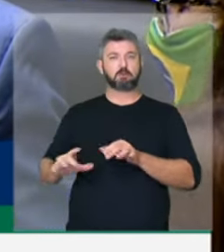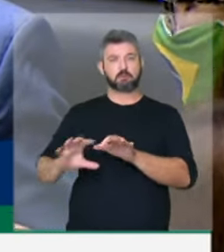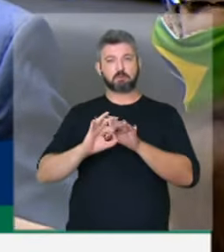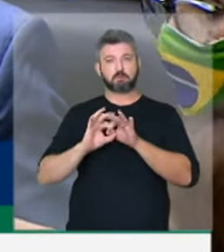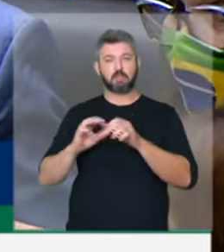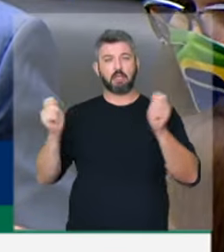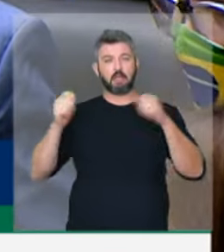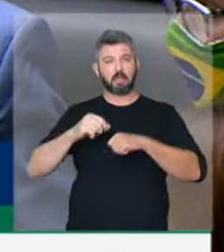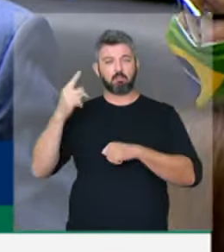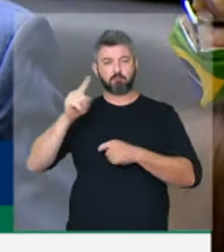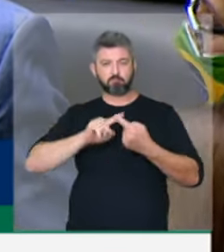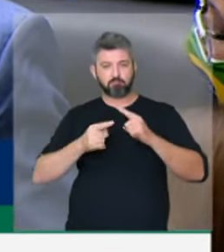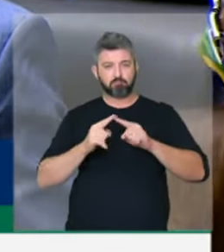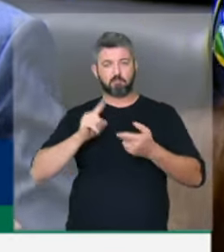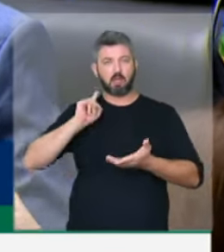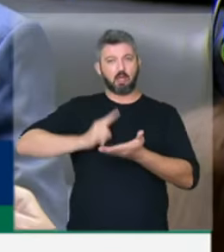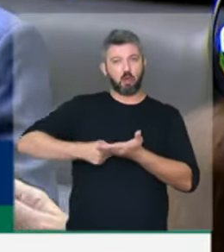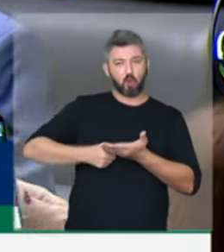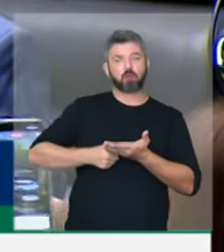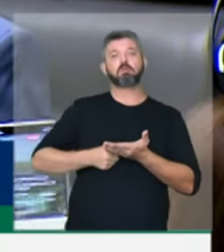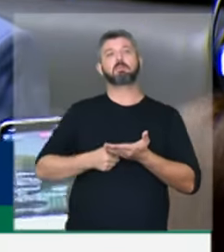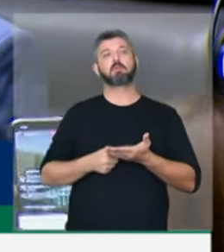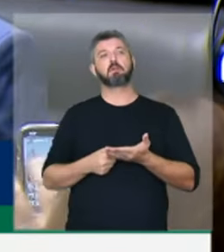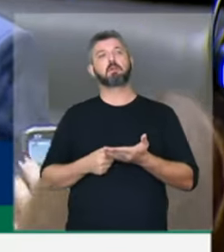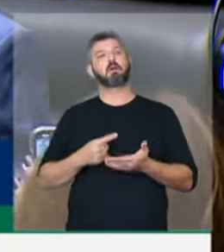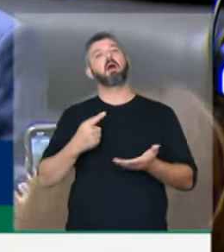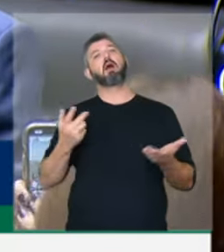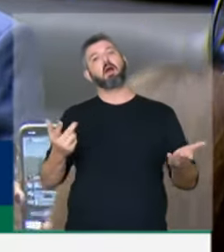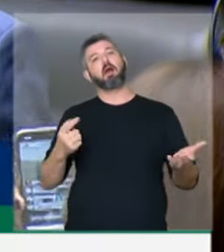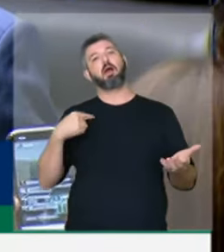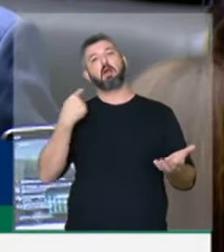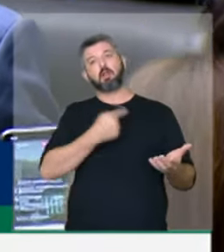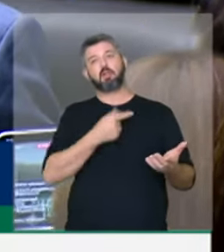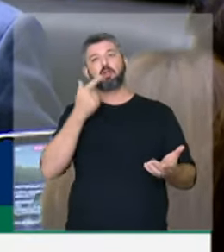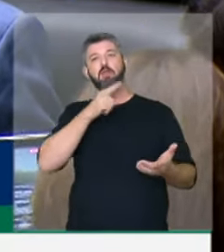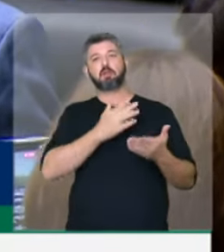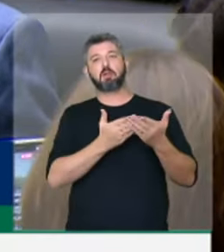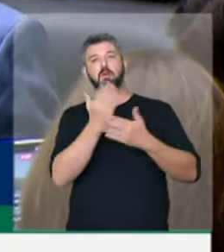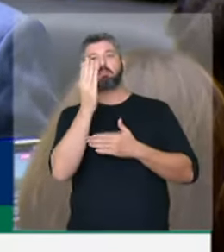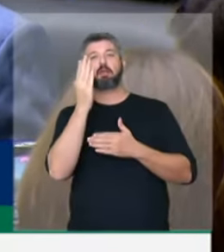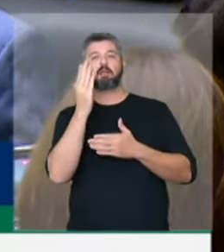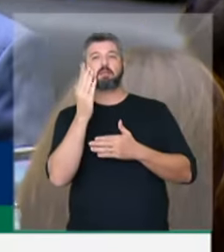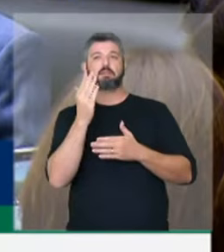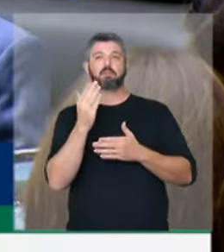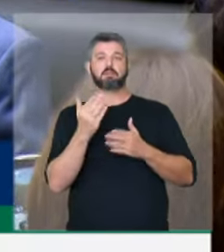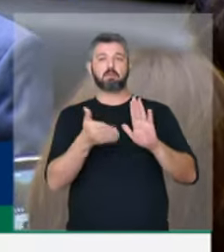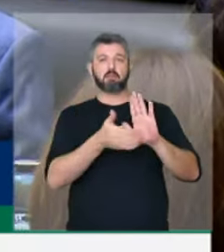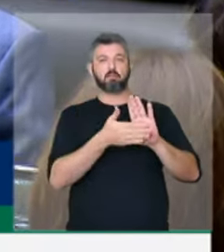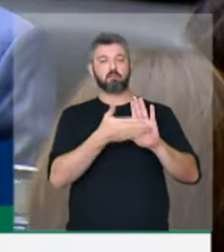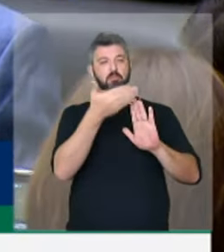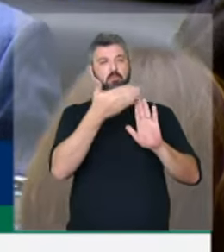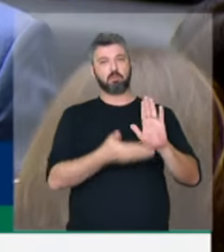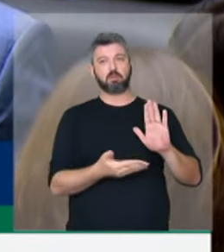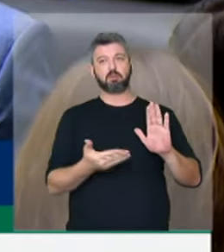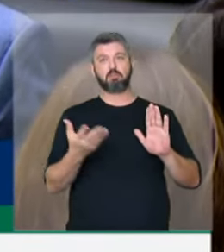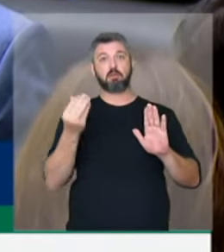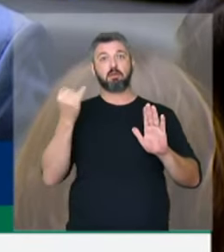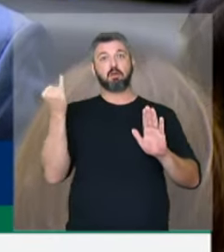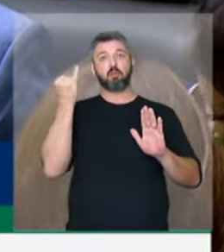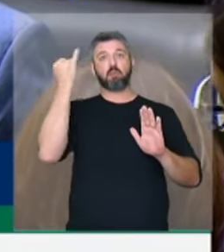ACORDOS QUE NÓS PODERÍAMOS APROVAR UMA... UM PROJETO TÃO IMPORTANTE PARA O NOSSO PAÍS. E EU QUERO TAMBÉM, FINALMENTE, AGRADECER A DEUS